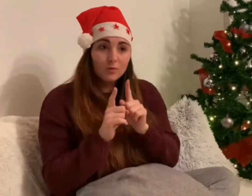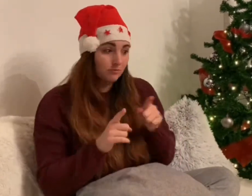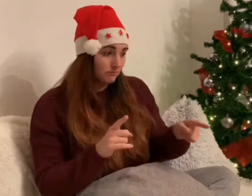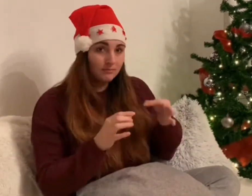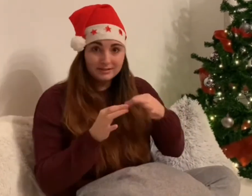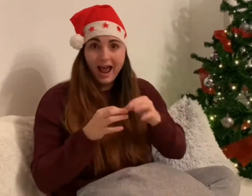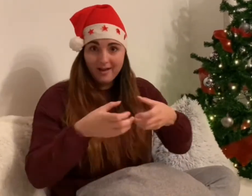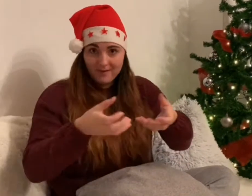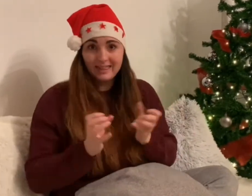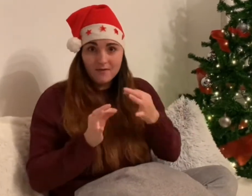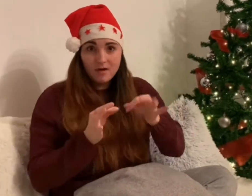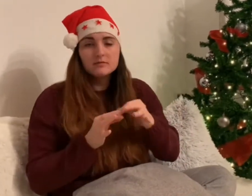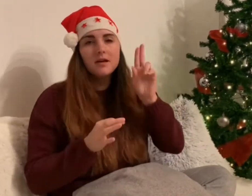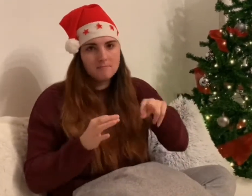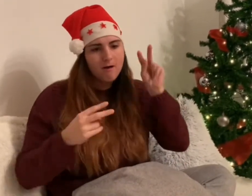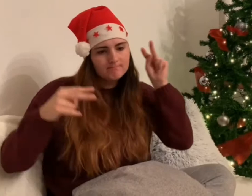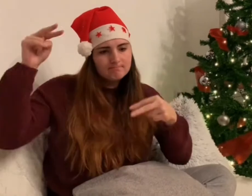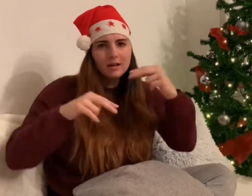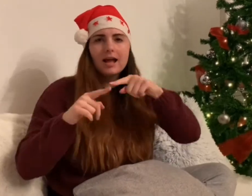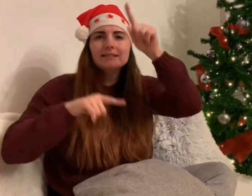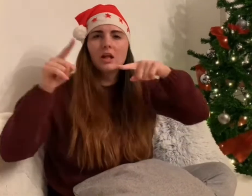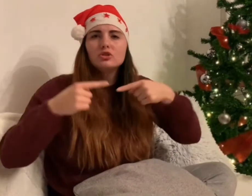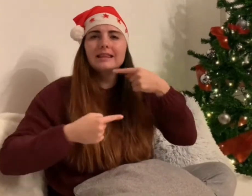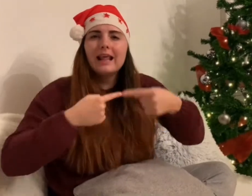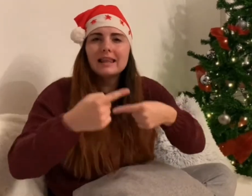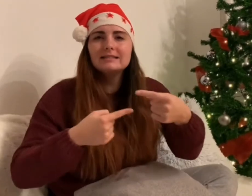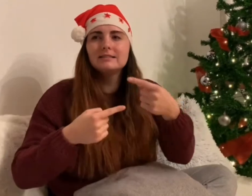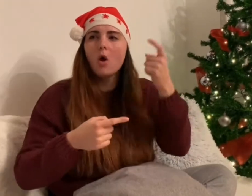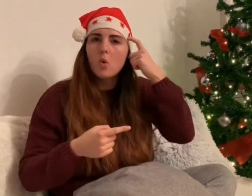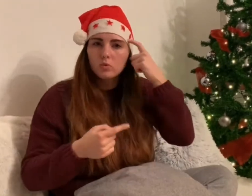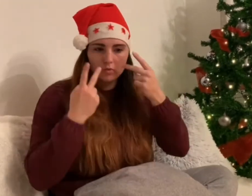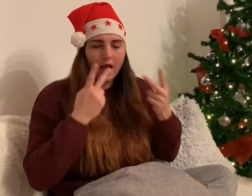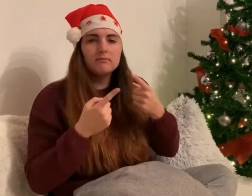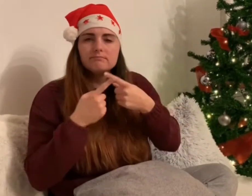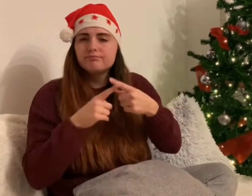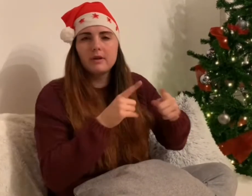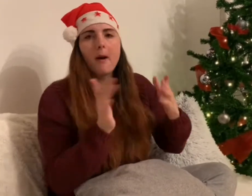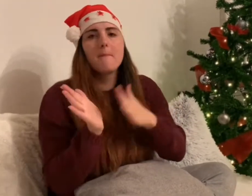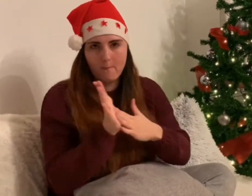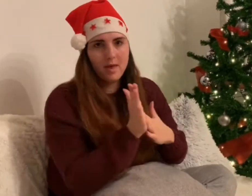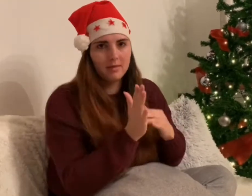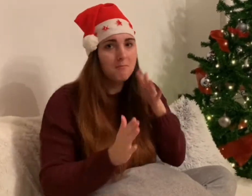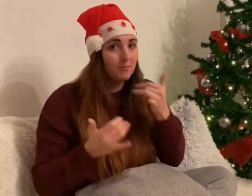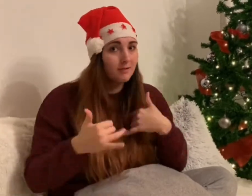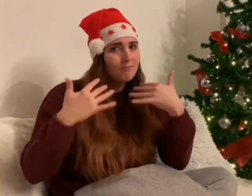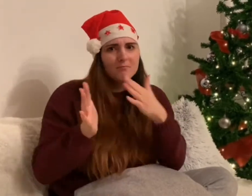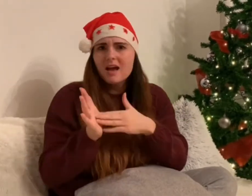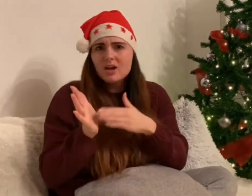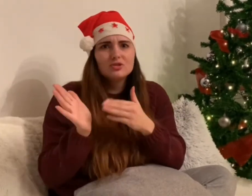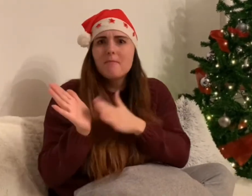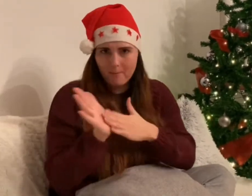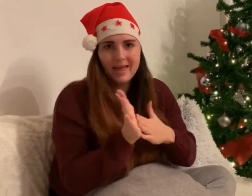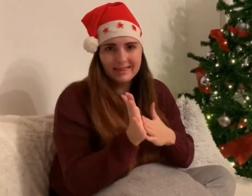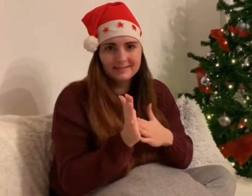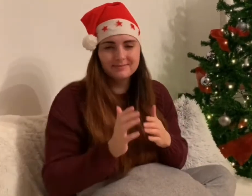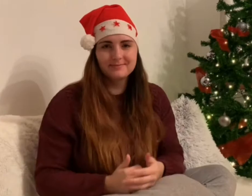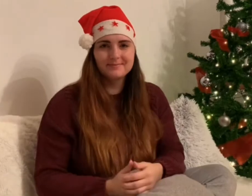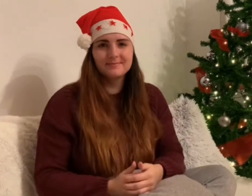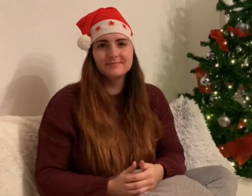Adventni venec ima tudi svoj pomen, ki je lahko različen od tradicije in kulture. Bom na kratko povedala, kaj lahko predstavlja adventni venec.